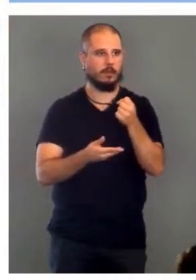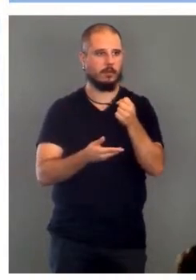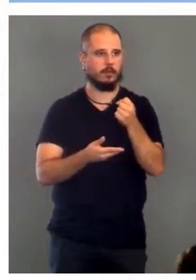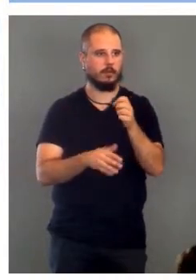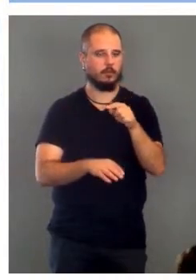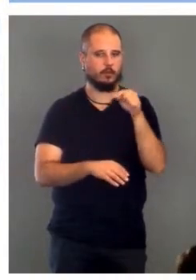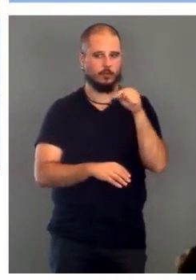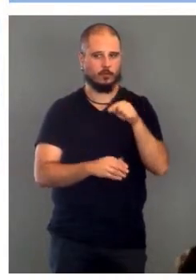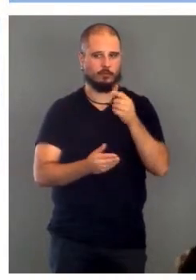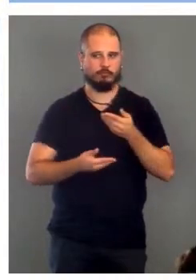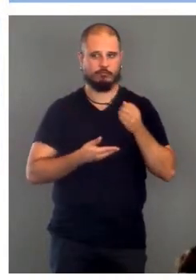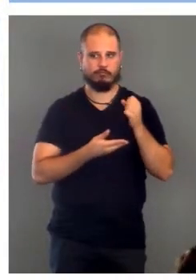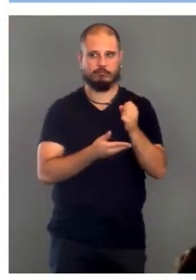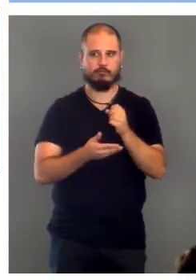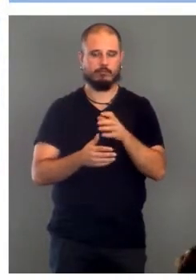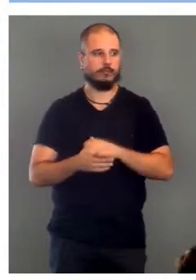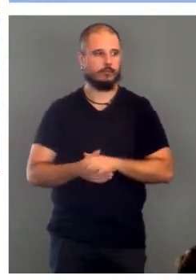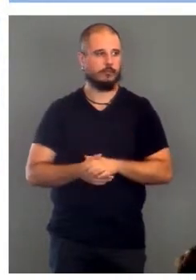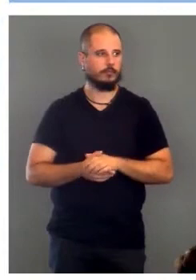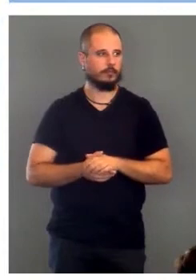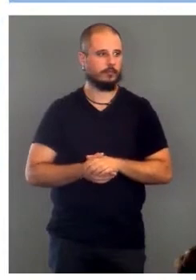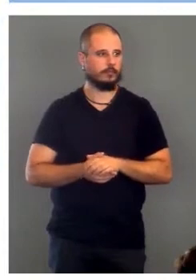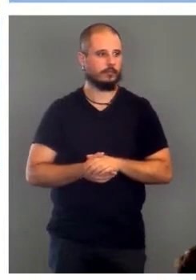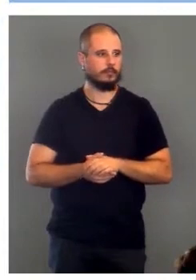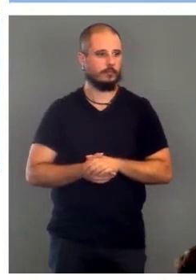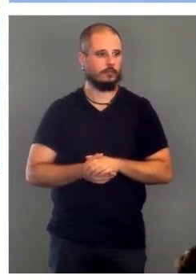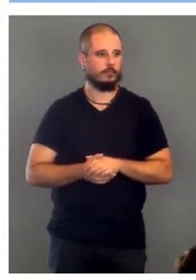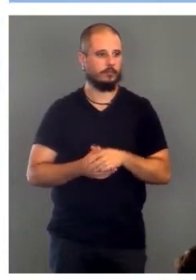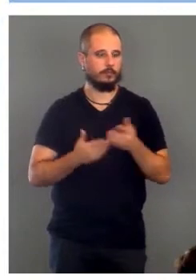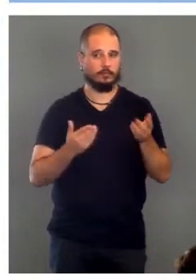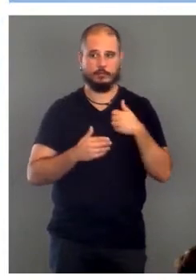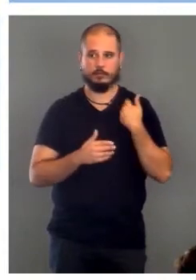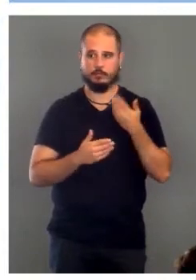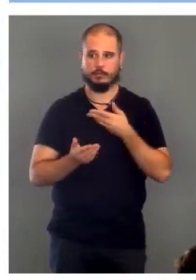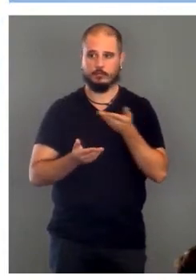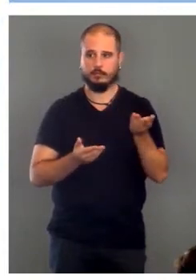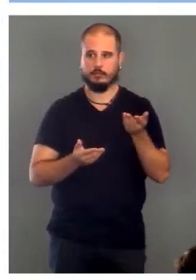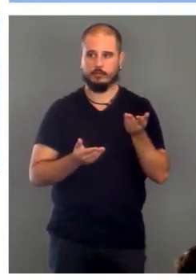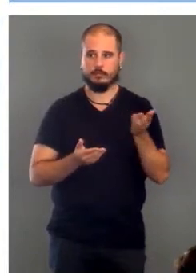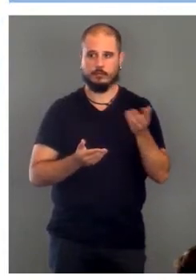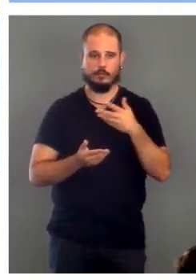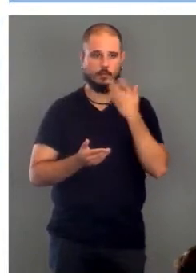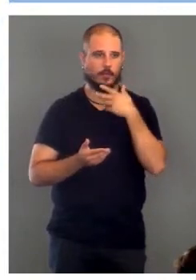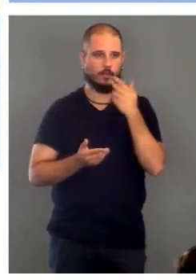Entregando Va a ser ahora la oportunidad Todas de conocerle un poquito más a Joanna Artieda